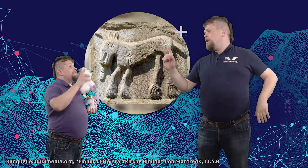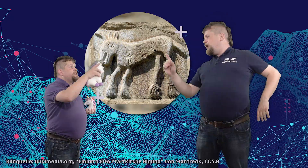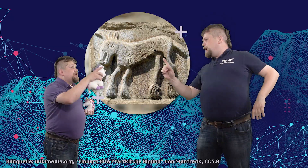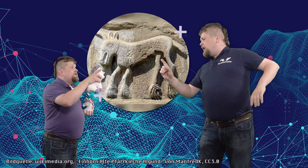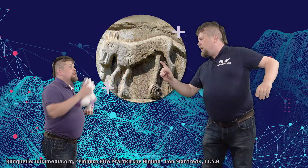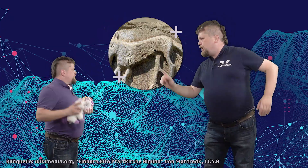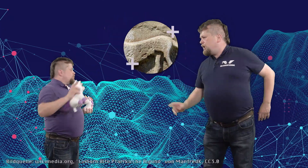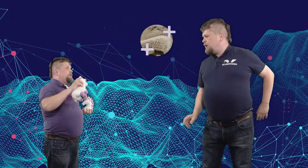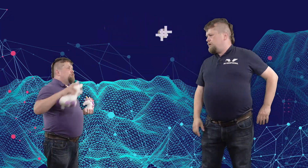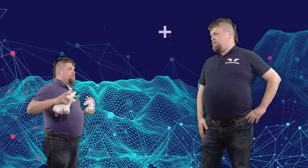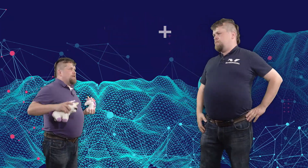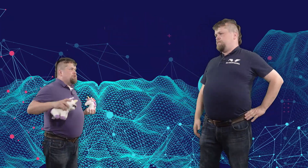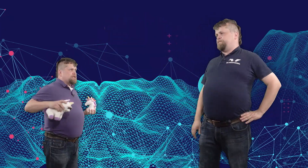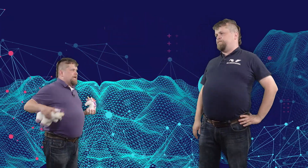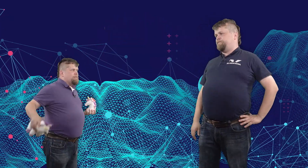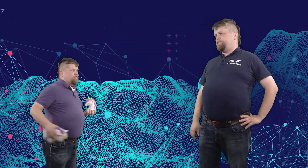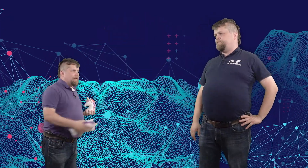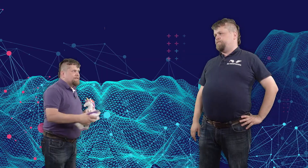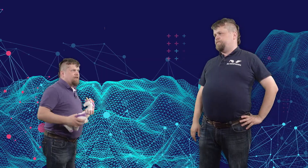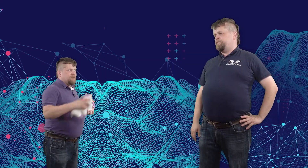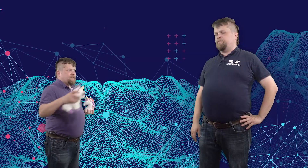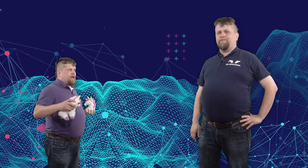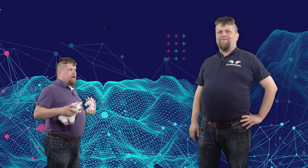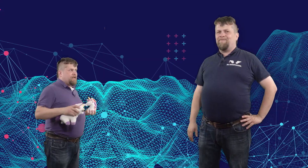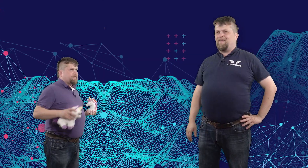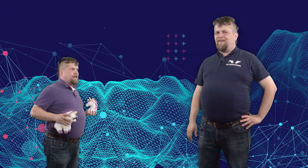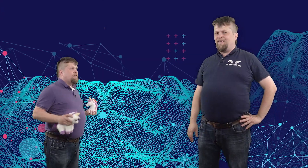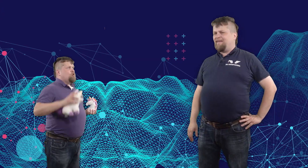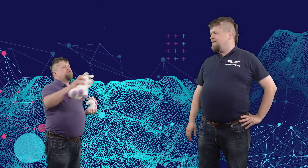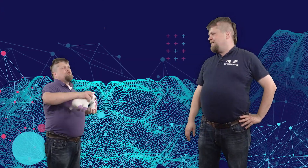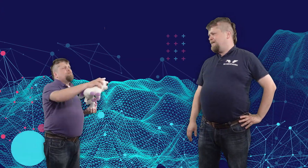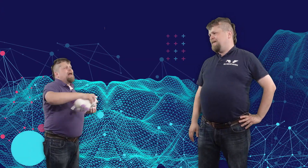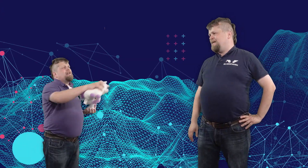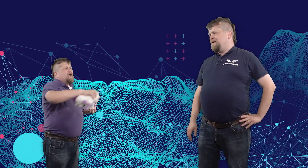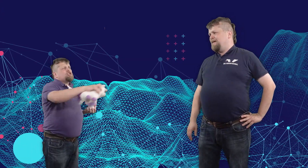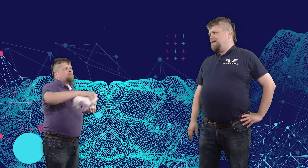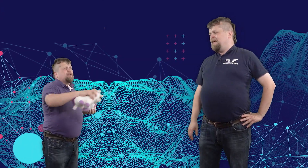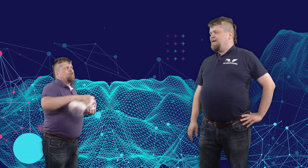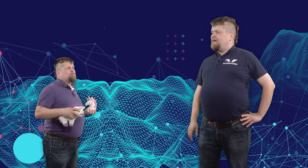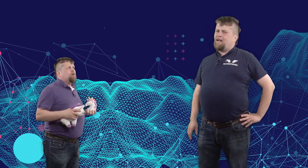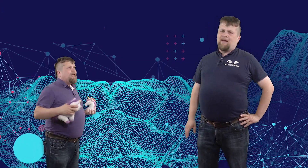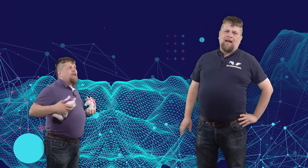„Ah. Den kenne ich! Das ist doch der Typ, der in der Bundesliga immer auf den Platz rennt, wenn sich einer weh getan hat, und dann überall Eisspray draufsprüht ne.“